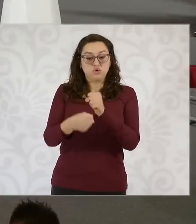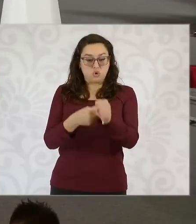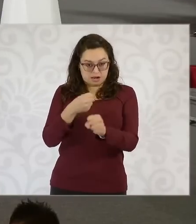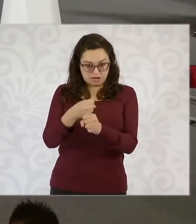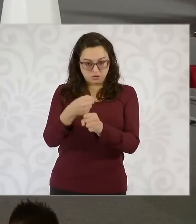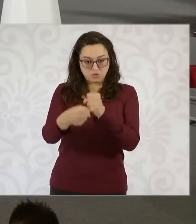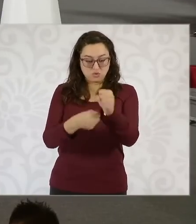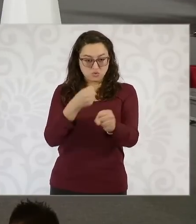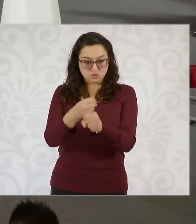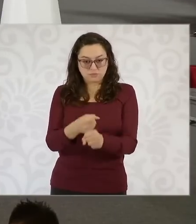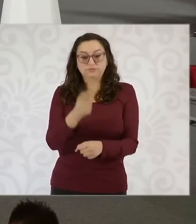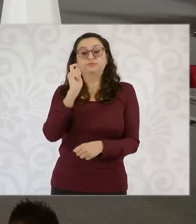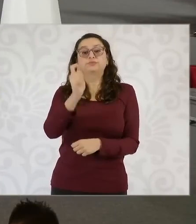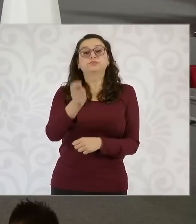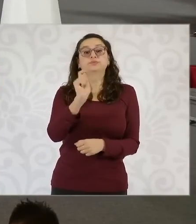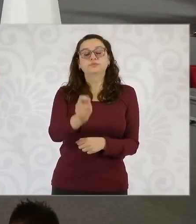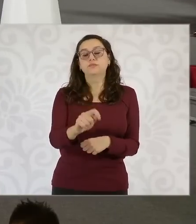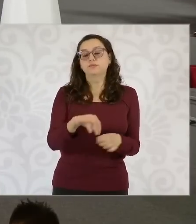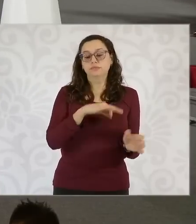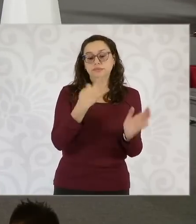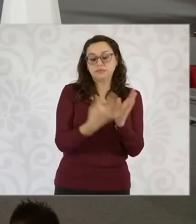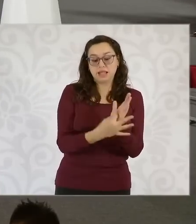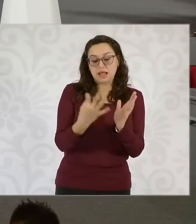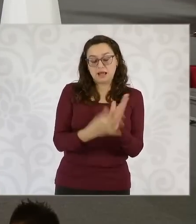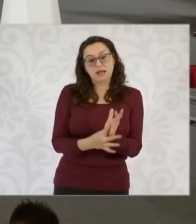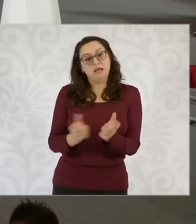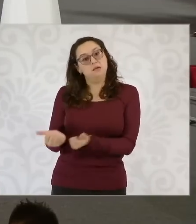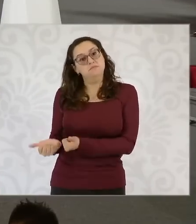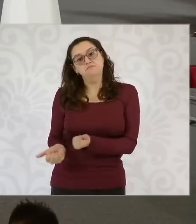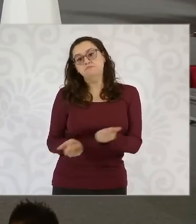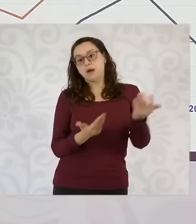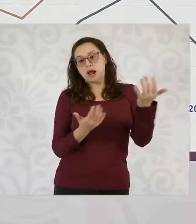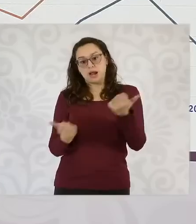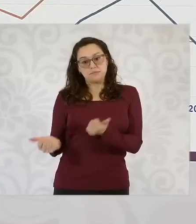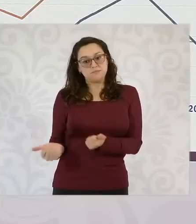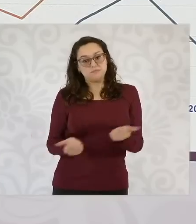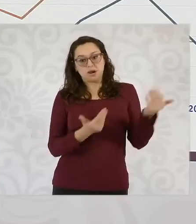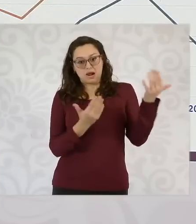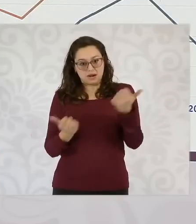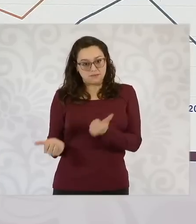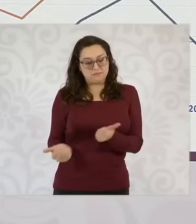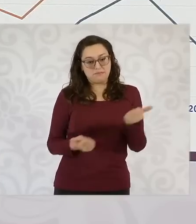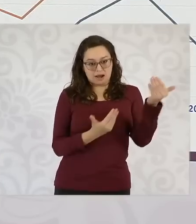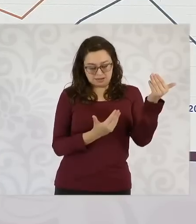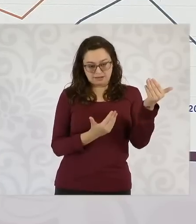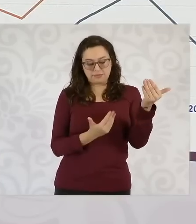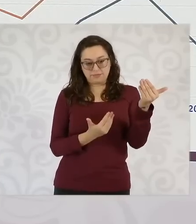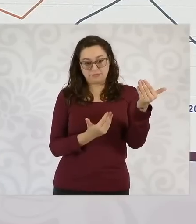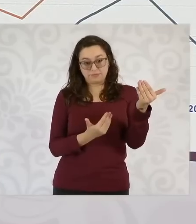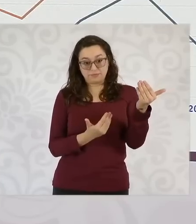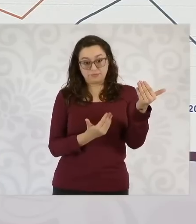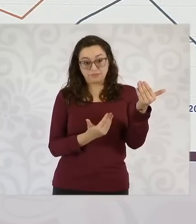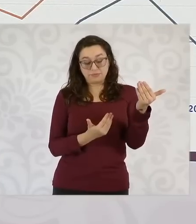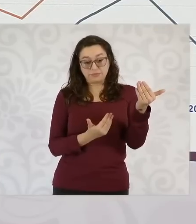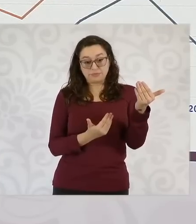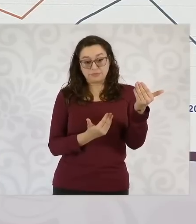exportaciones mexicanas hacia Estados Unidos y cómo evolucionan las exportaciones de Estados